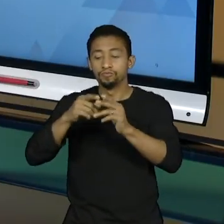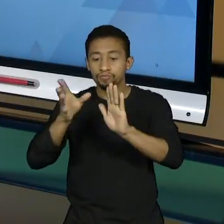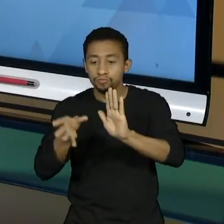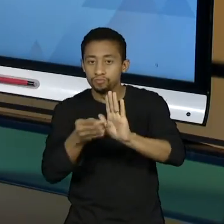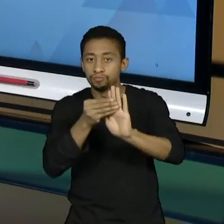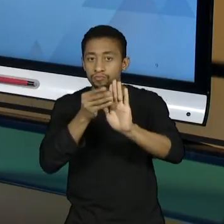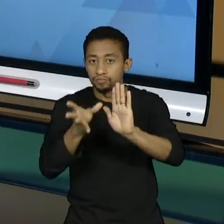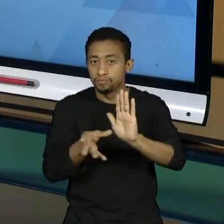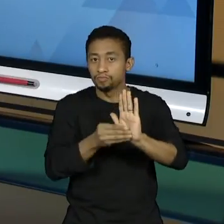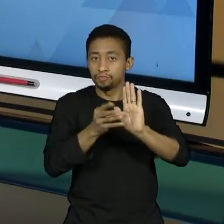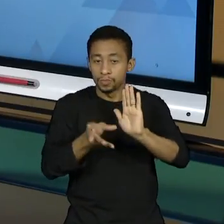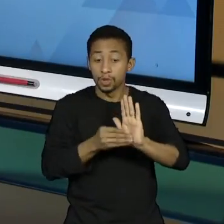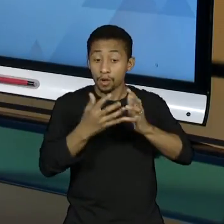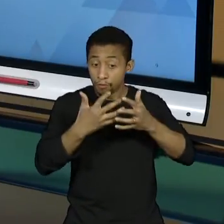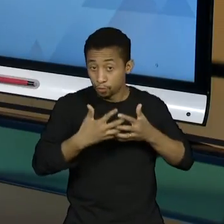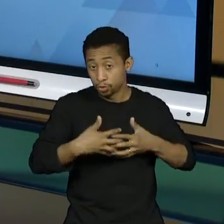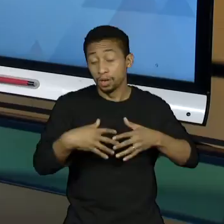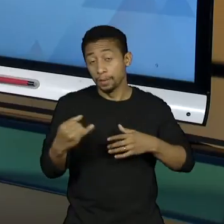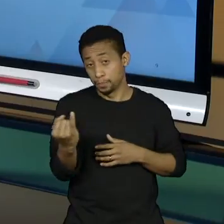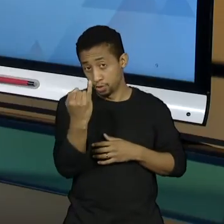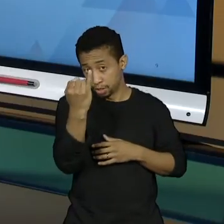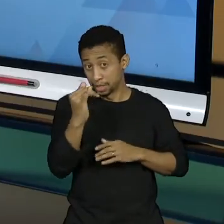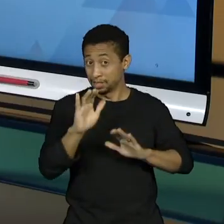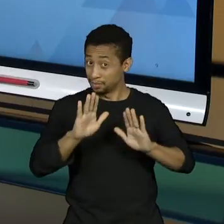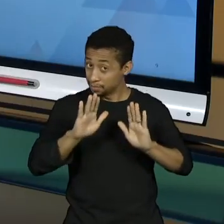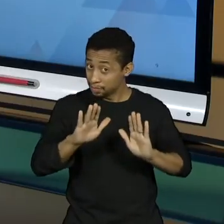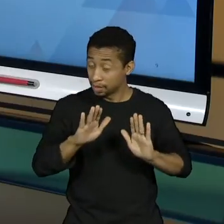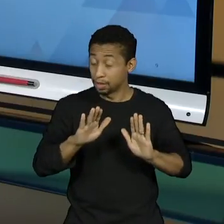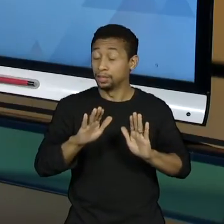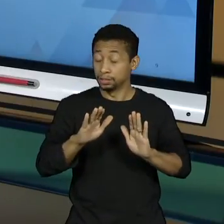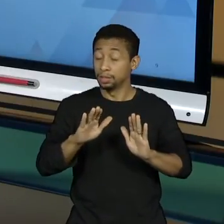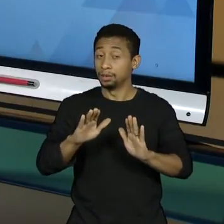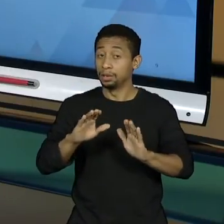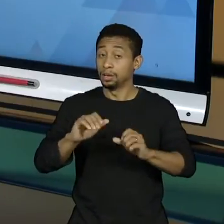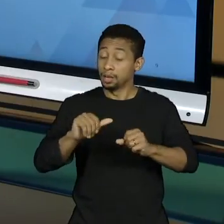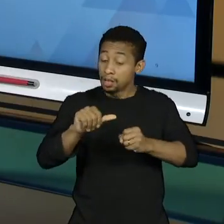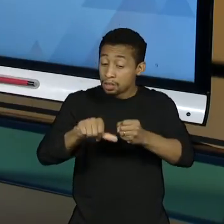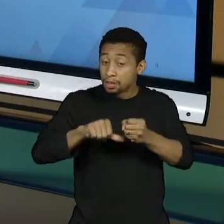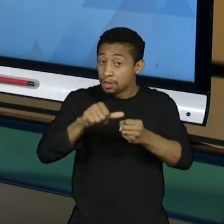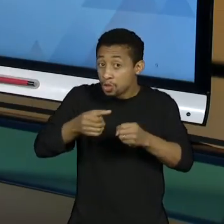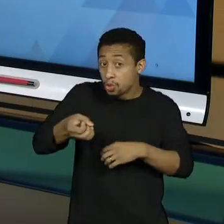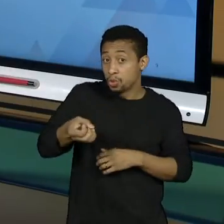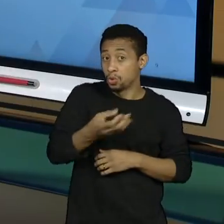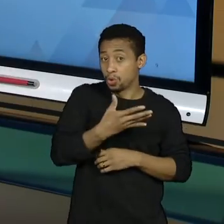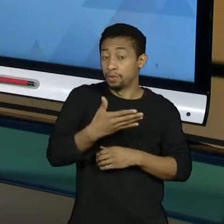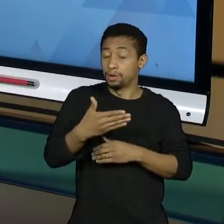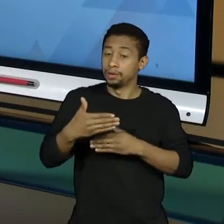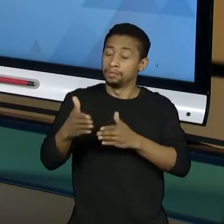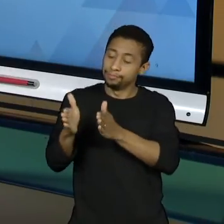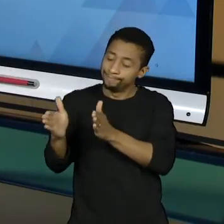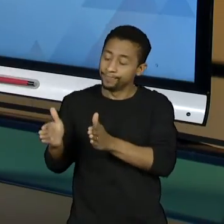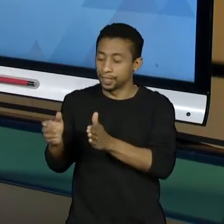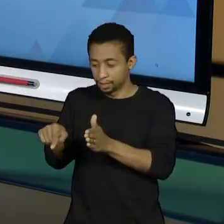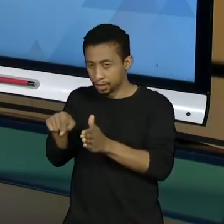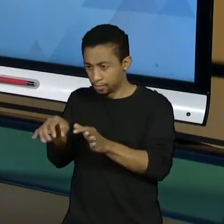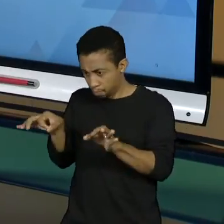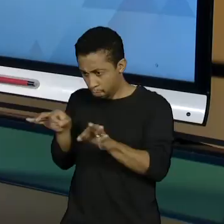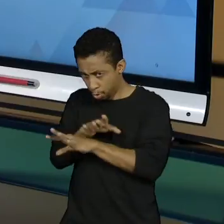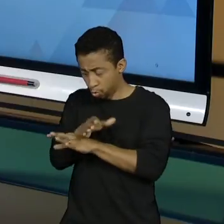PARTE DOS REQUISITOS, MAS PARA UMA NOVA VERSÃO, PARA UMA NOVA ETAPA. PARA ESSA VERSÃO, VOCÊ "OLHA, LEGAL, FINALIZAMOS AQUI?